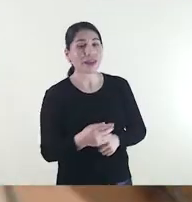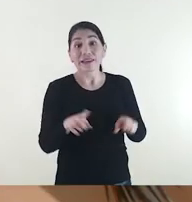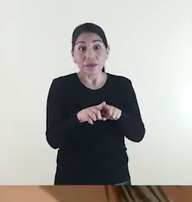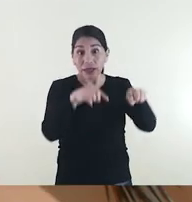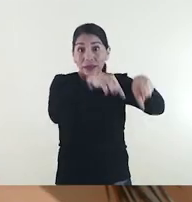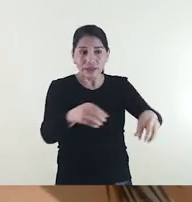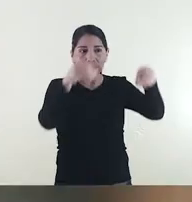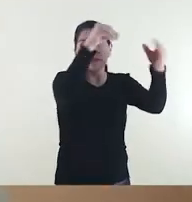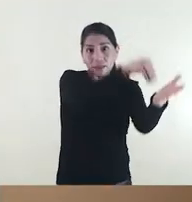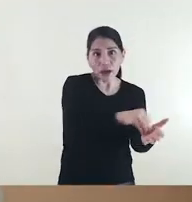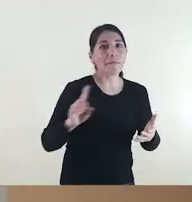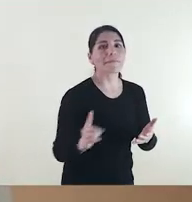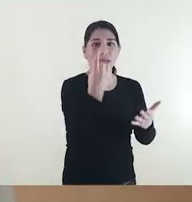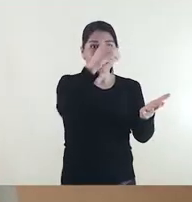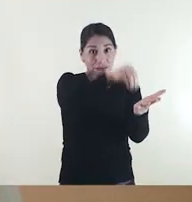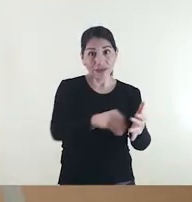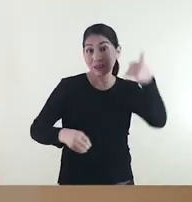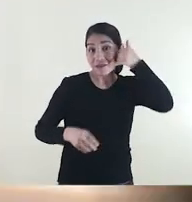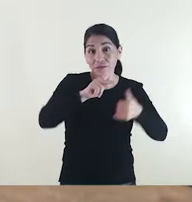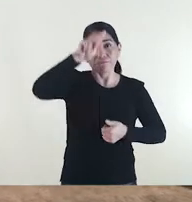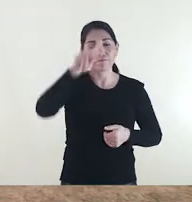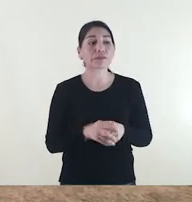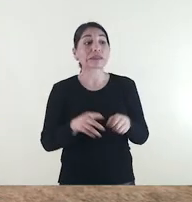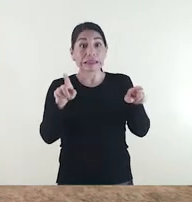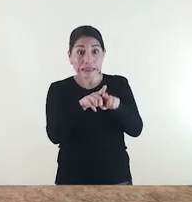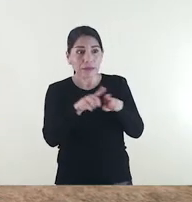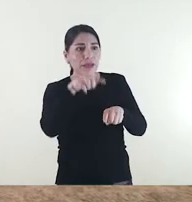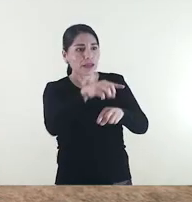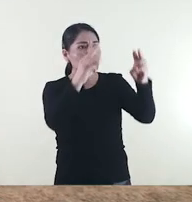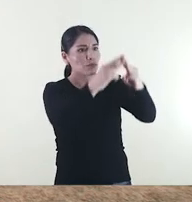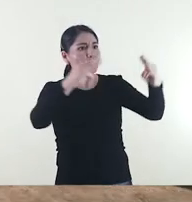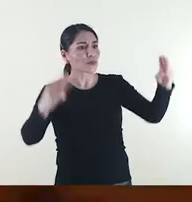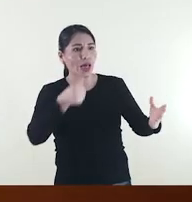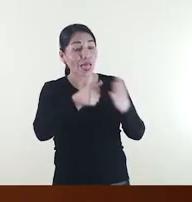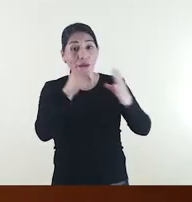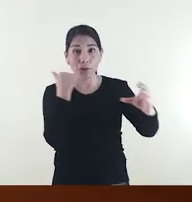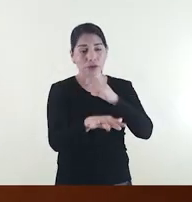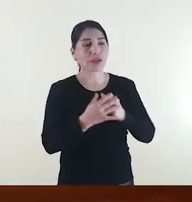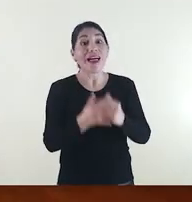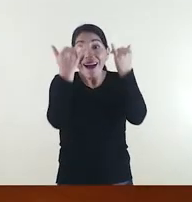del Perú y a partir de 1931 fue un Museo postal y filatélico. Hoy es la Casa de la